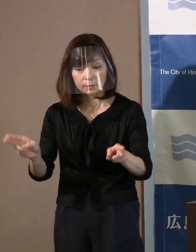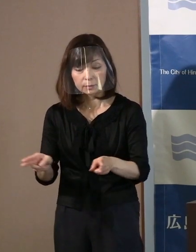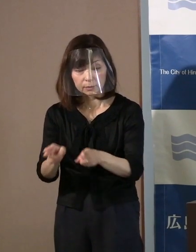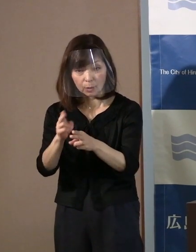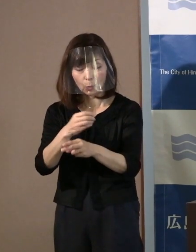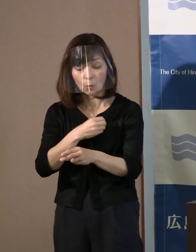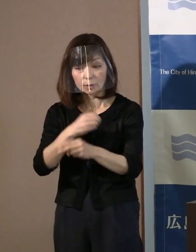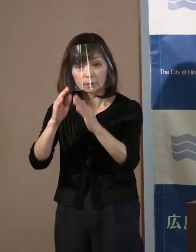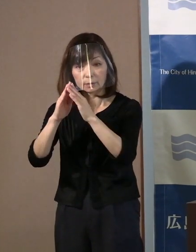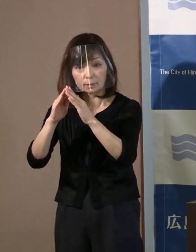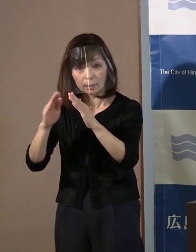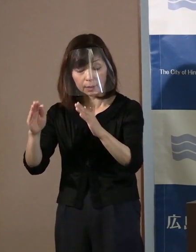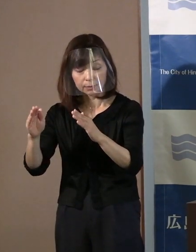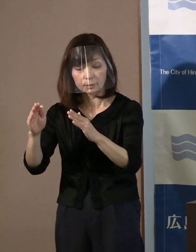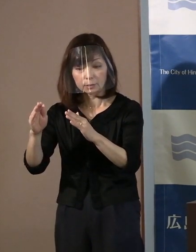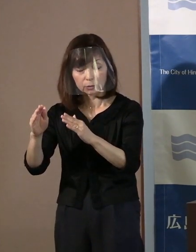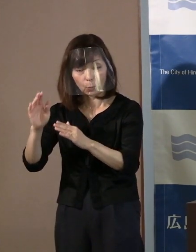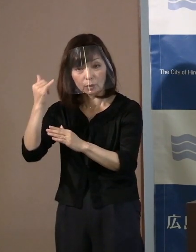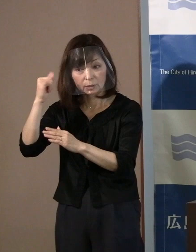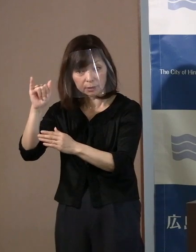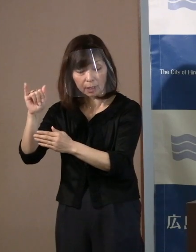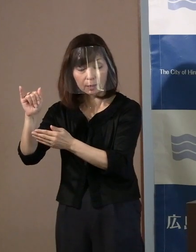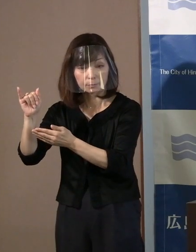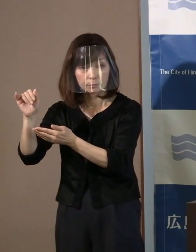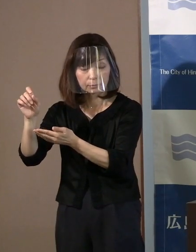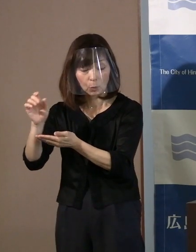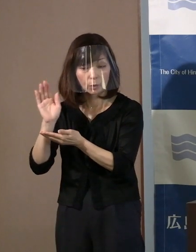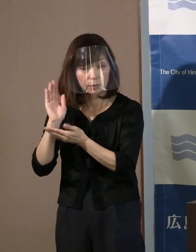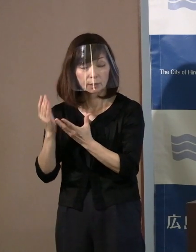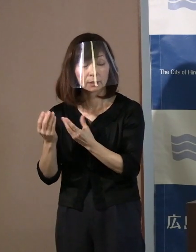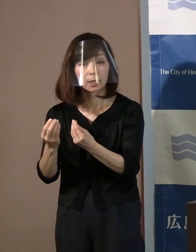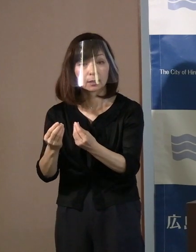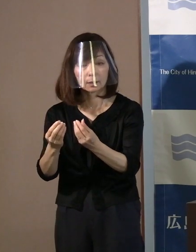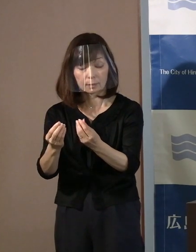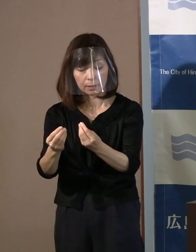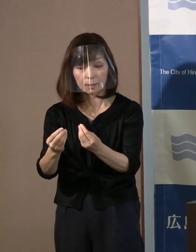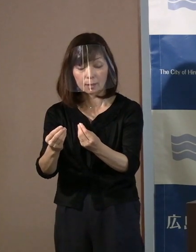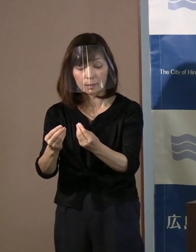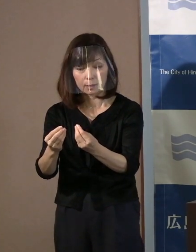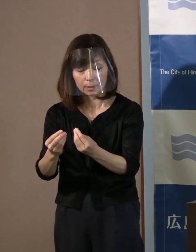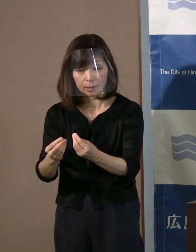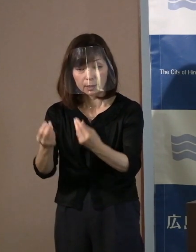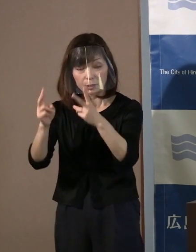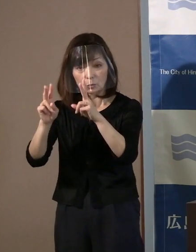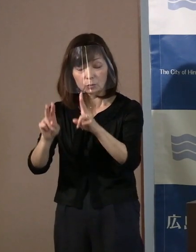戦前の広島の姿の一端を 知ってもらえるものに関しましては､